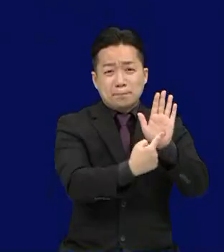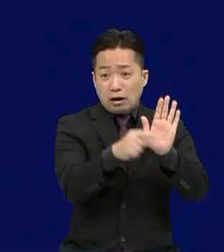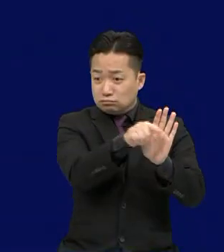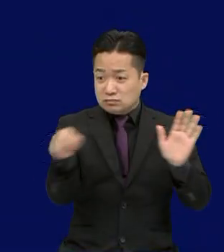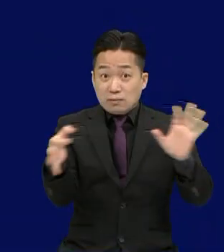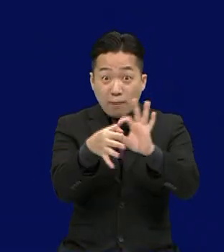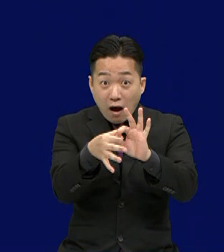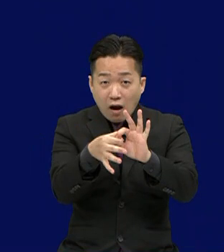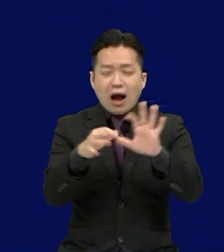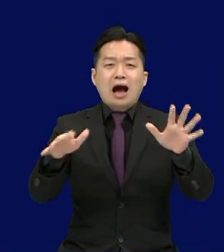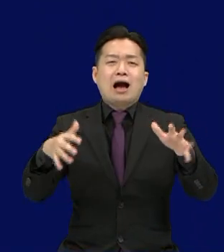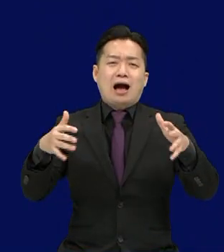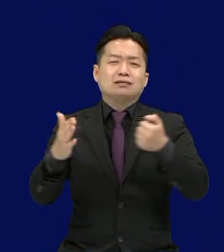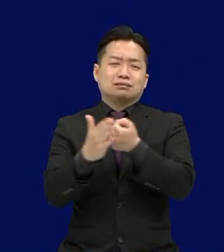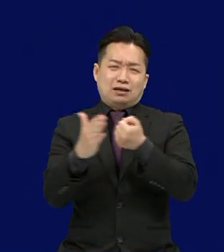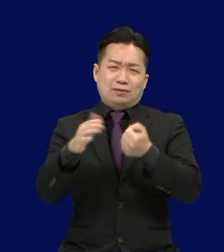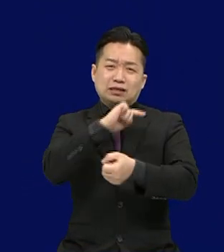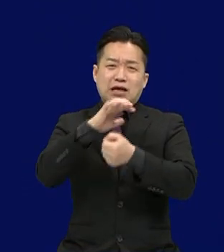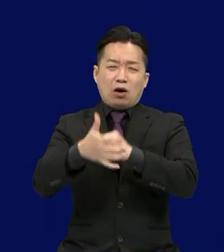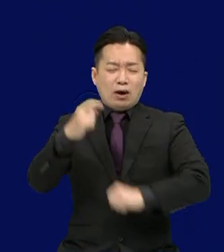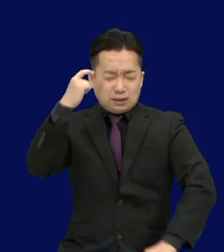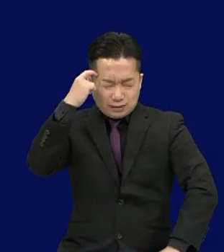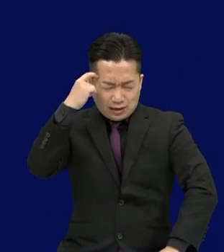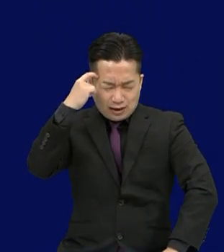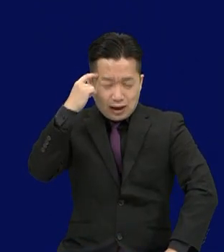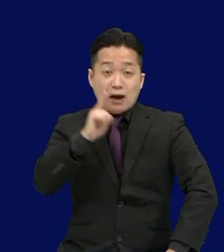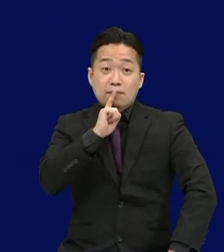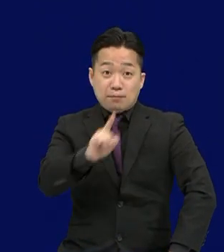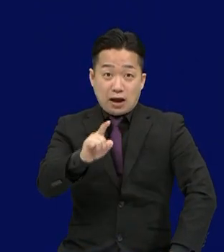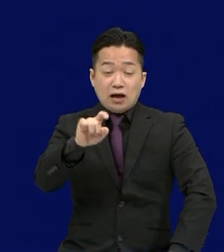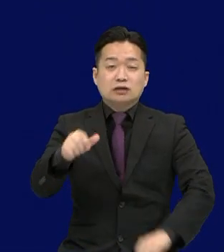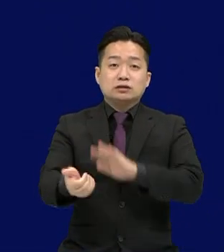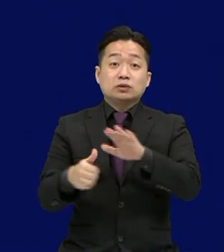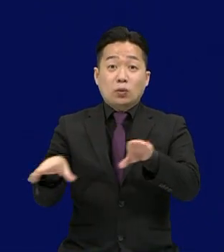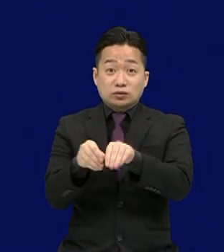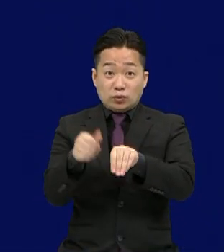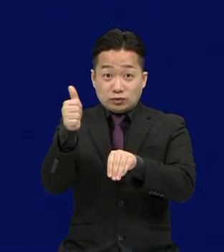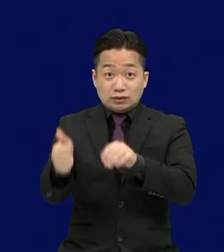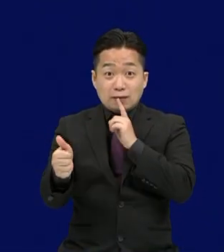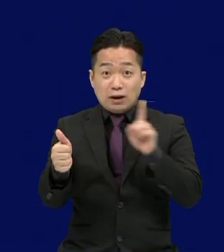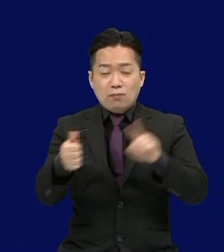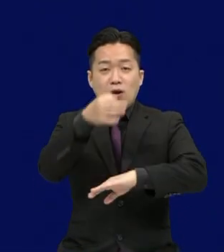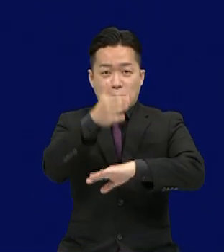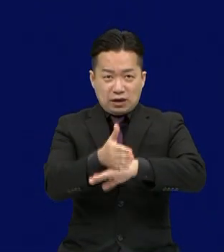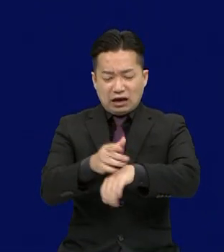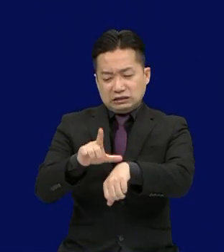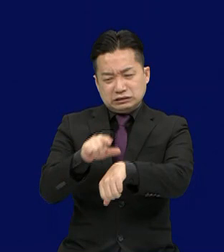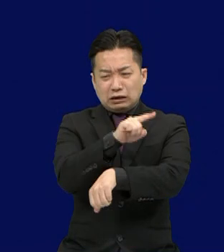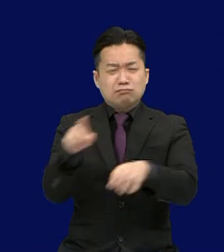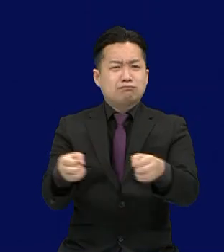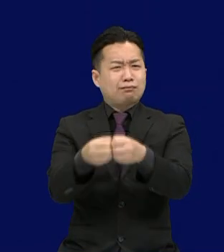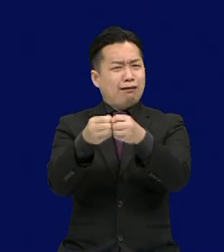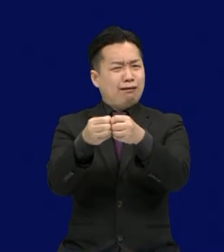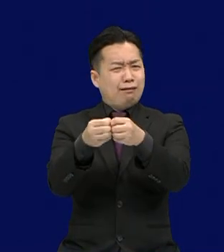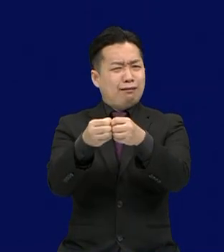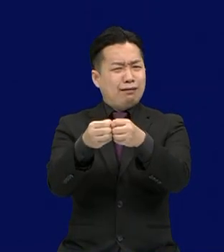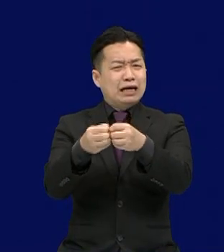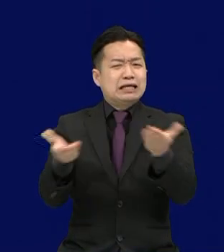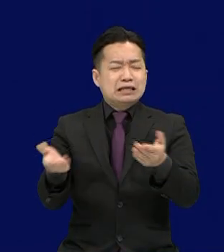가을이라 사과를 주제로 구상했던 건데 윤 전 총장의 송구 발언과 시점상 겹쳤다며 정무적 판단을 못했다고 주장했습니다.